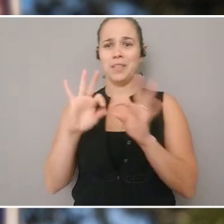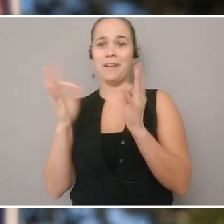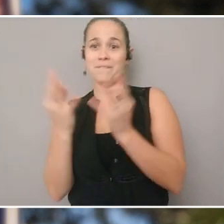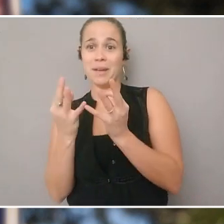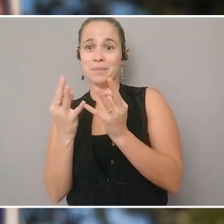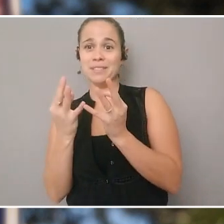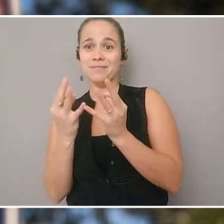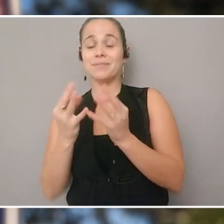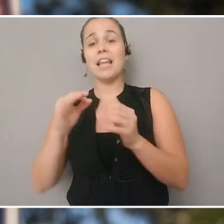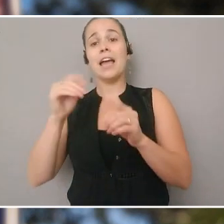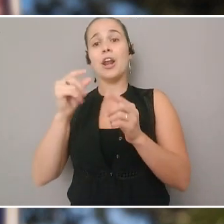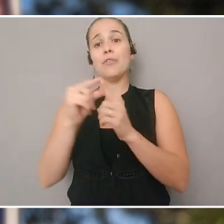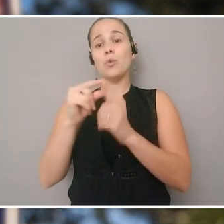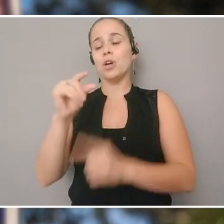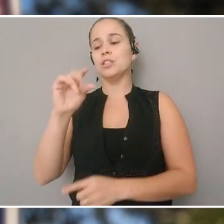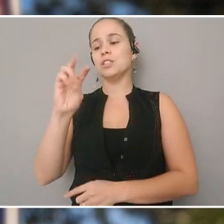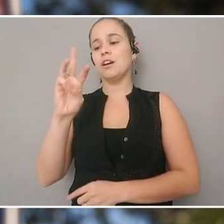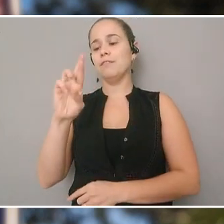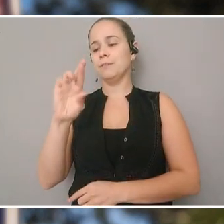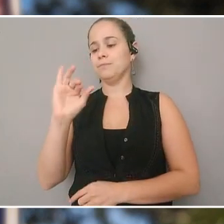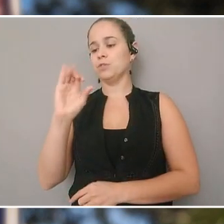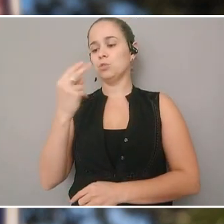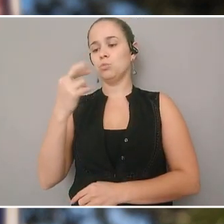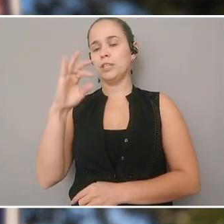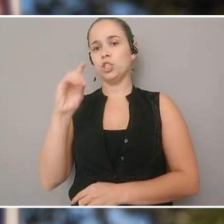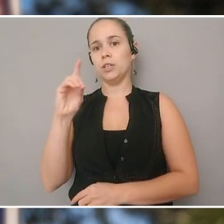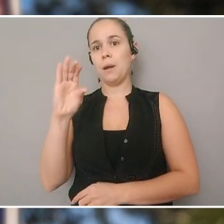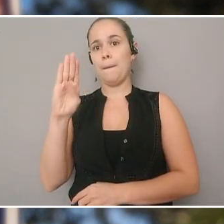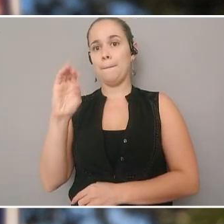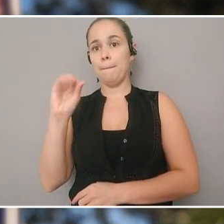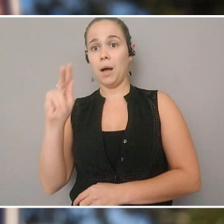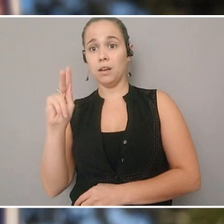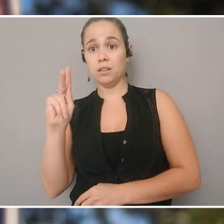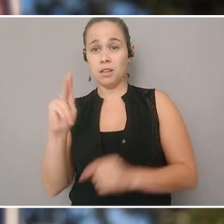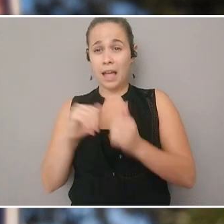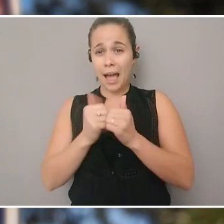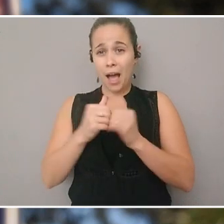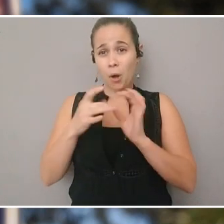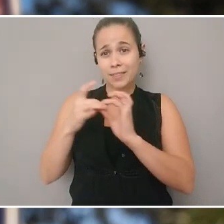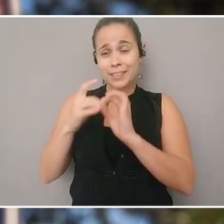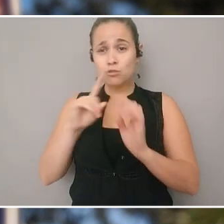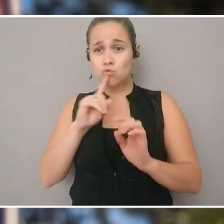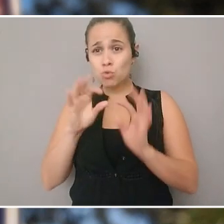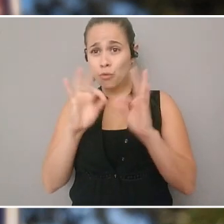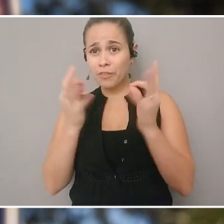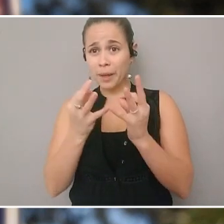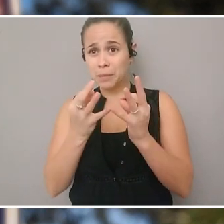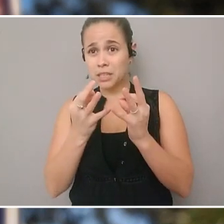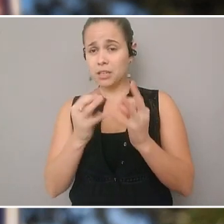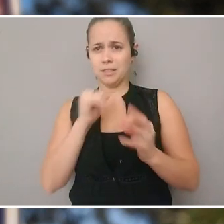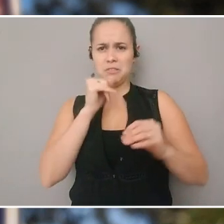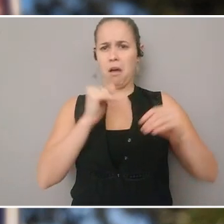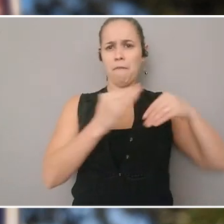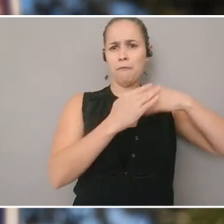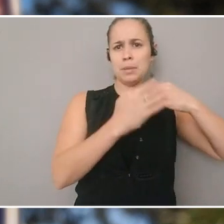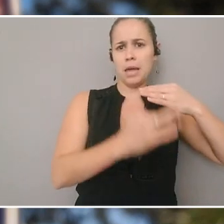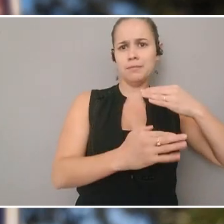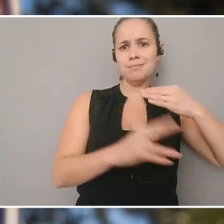de Richard Bach "la obligación que une su familia verdadera no es de sangre, sino de